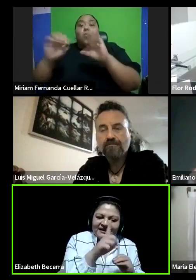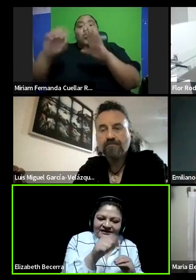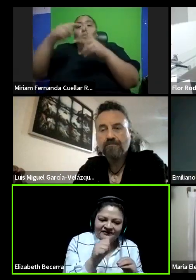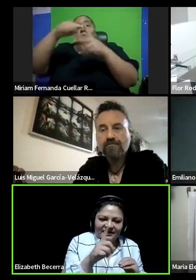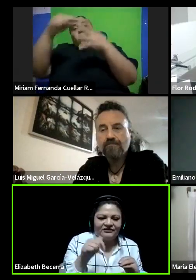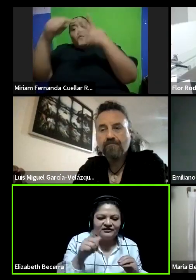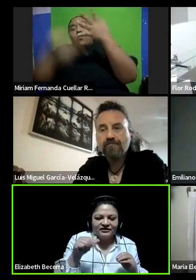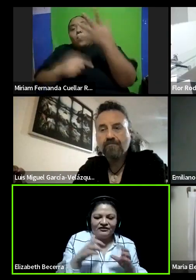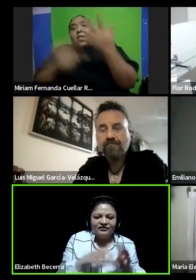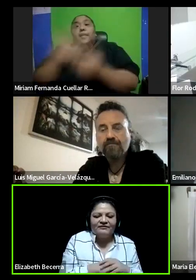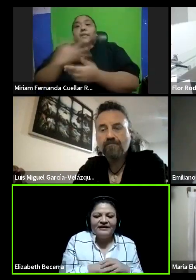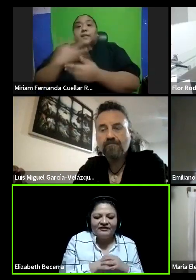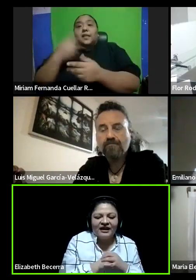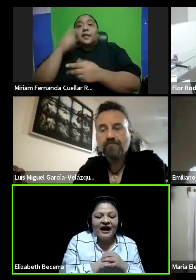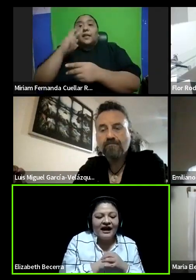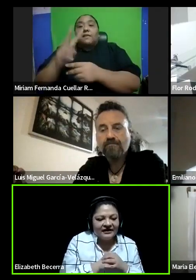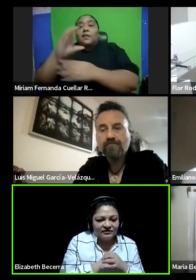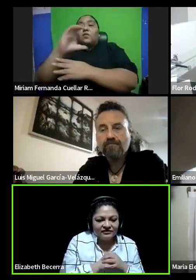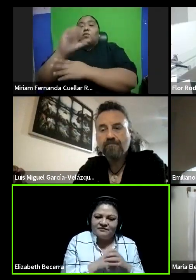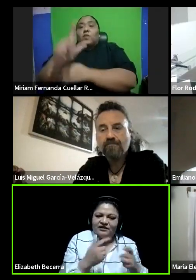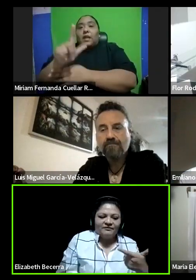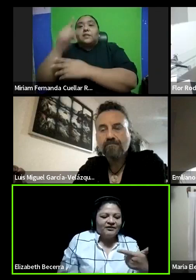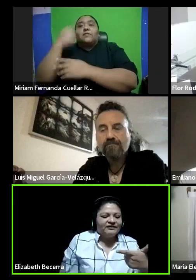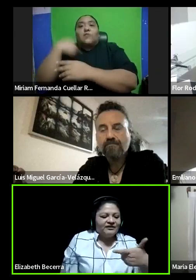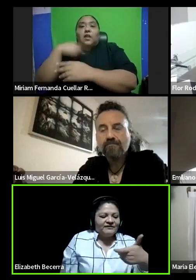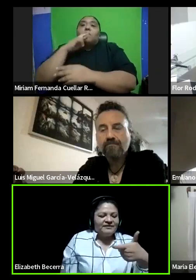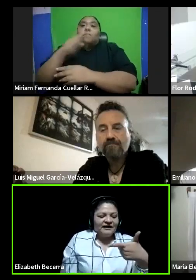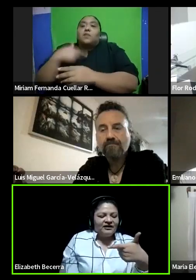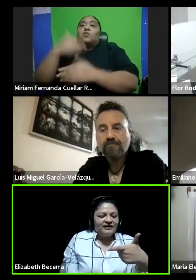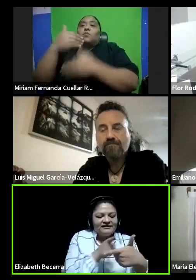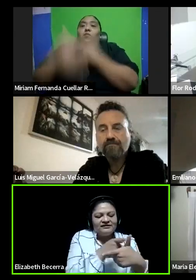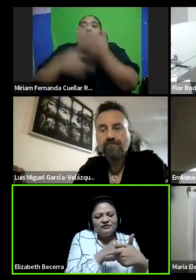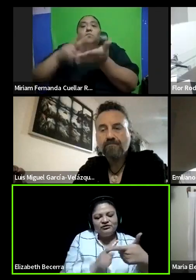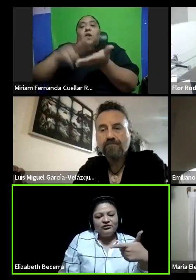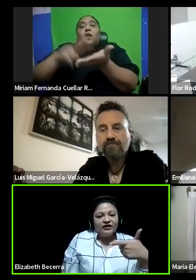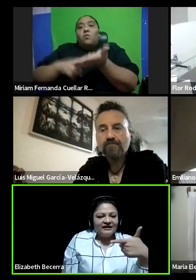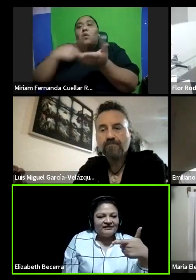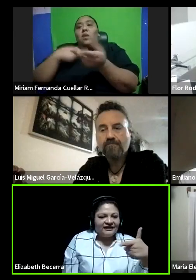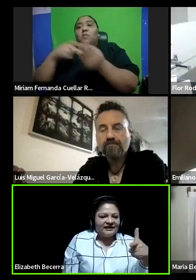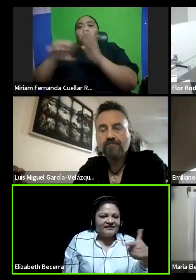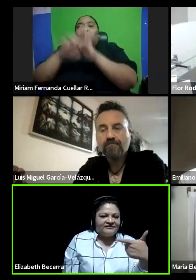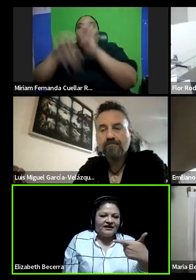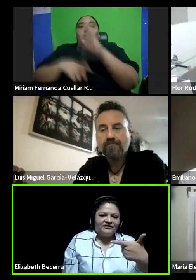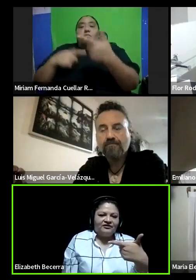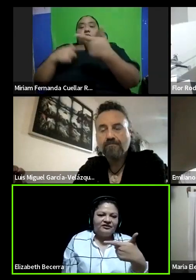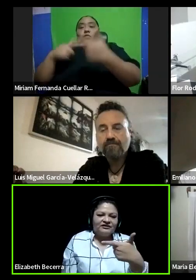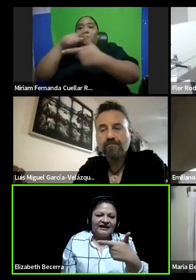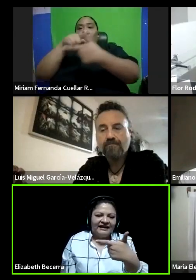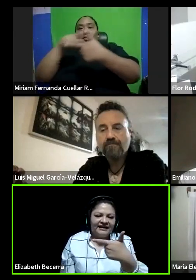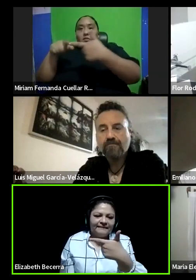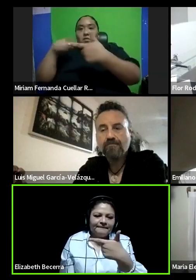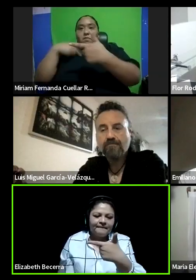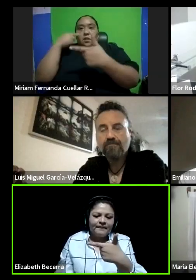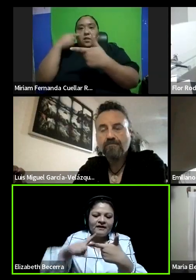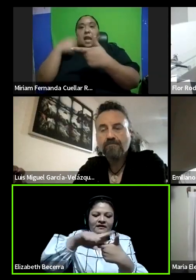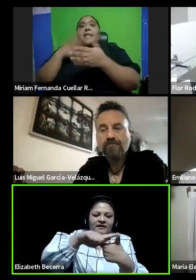acio o elementos que o elementos que tienen que ver con esto, que se esto, que se llama esto, que se llama clasificado yo le doy un valor a las a las cosas por a las cosas por ejemplo, el Teorema de pitágoras Surge de